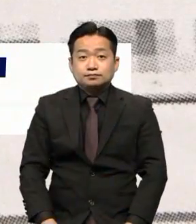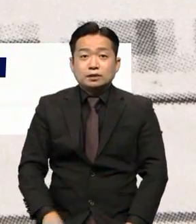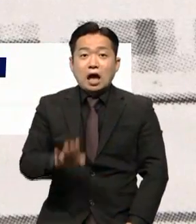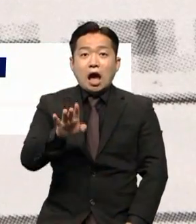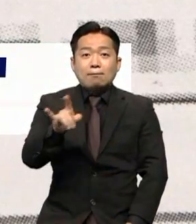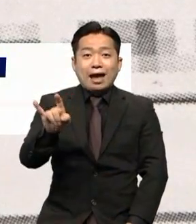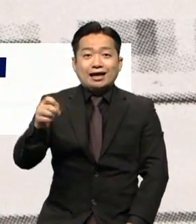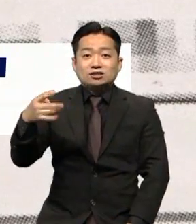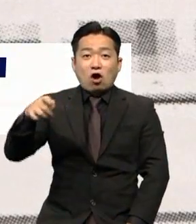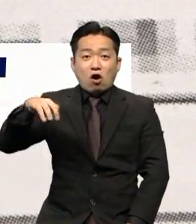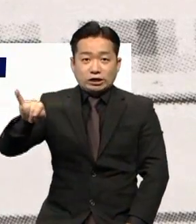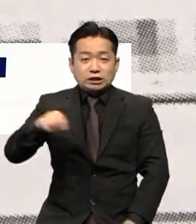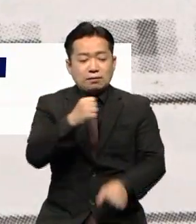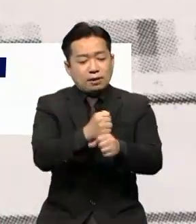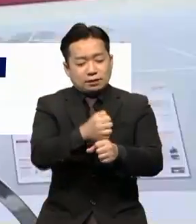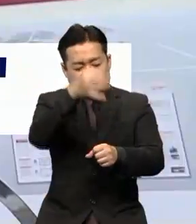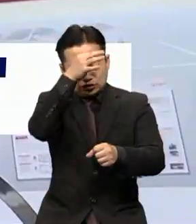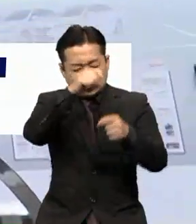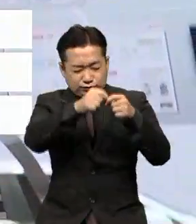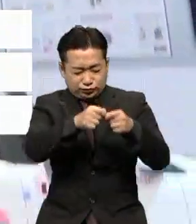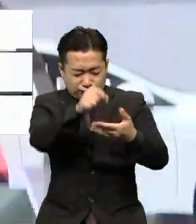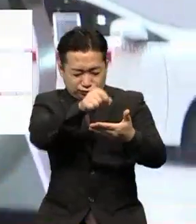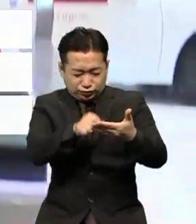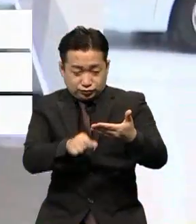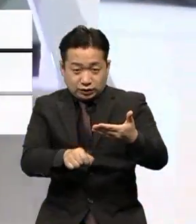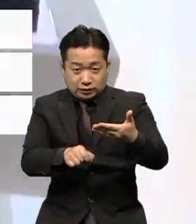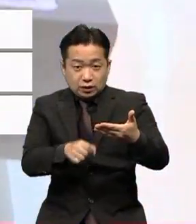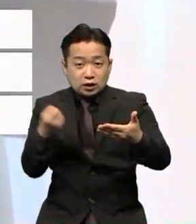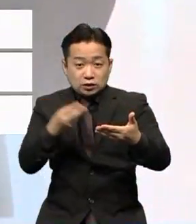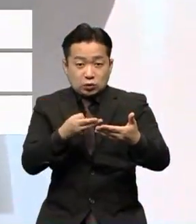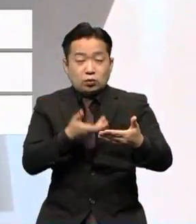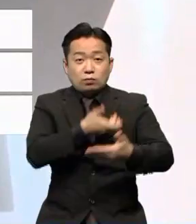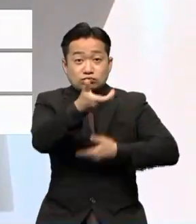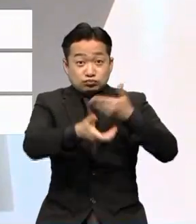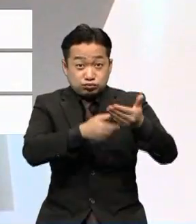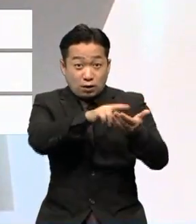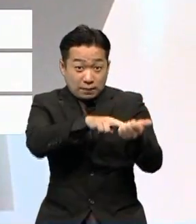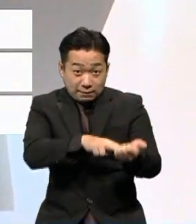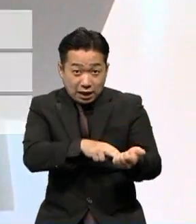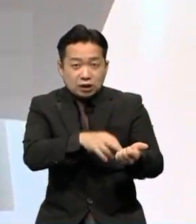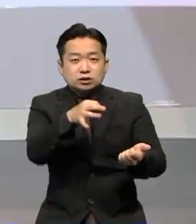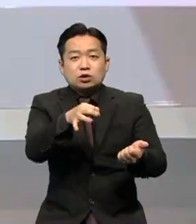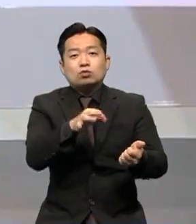상세히 적게 하고 LG 측 납품 가격 정보도 빼낸 사실을 파악했습니다.